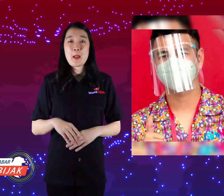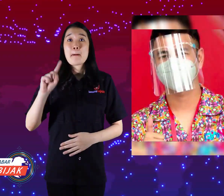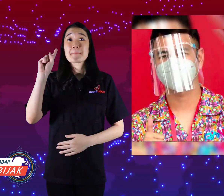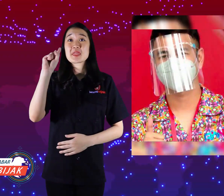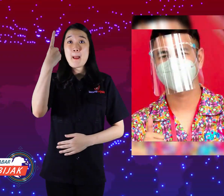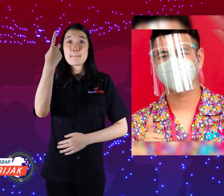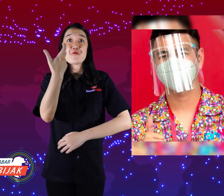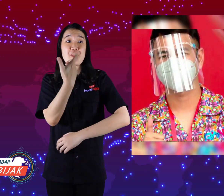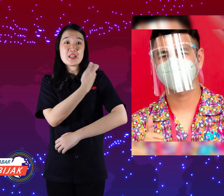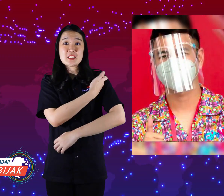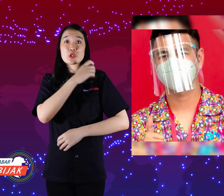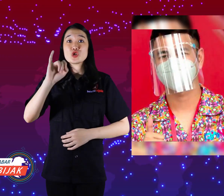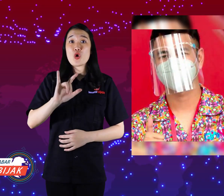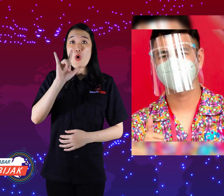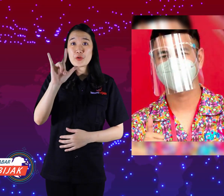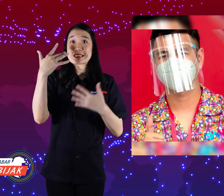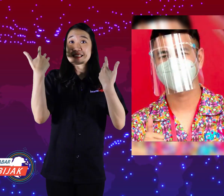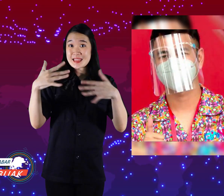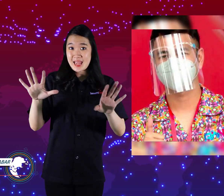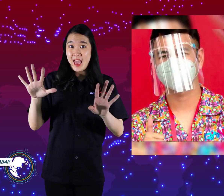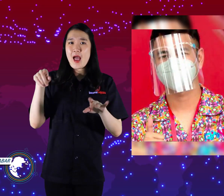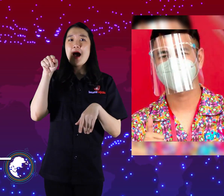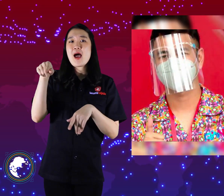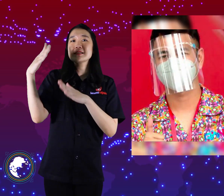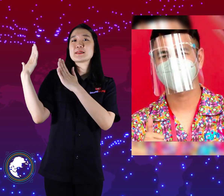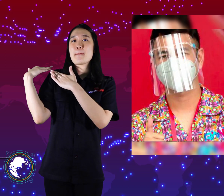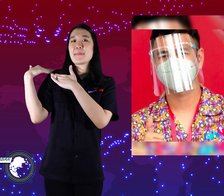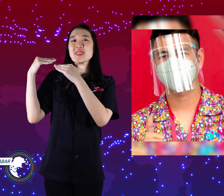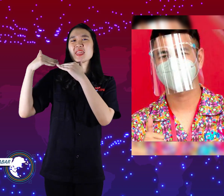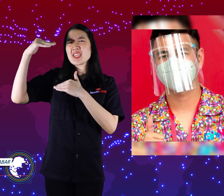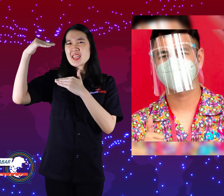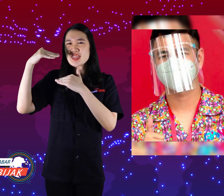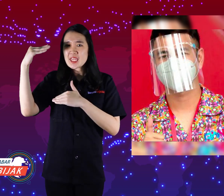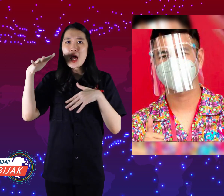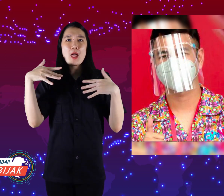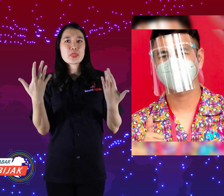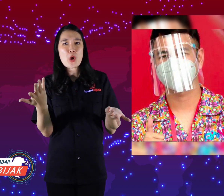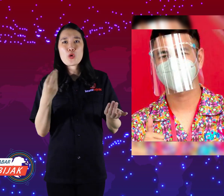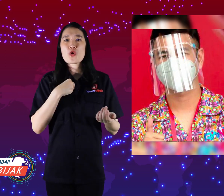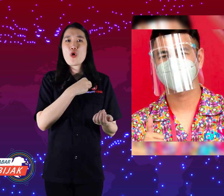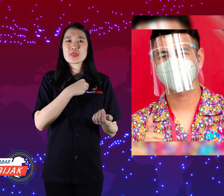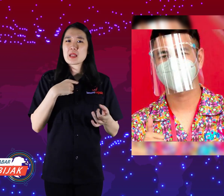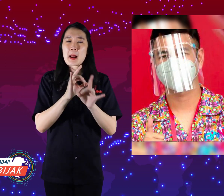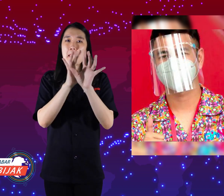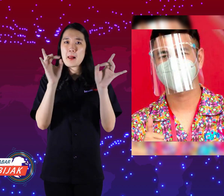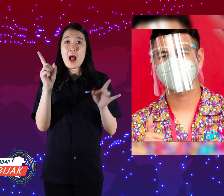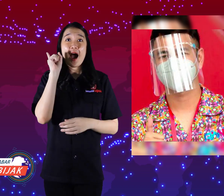Setelah Jokowi yang pertama, menyusul pejabat tinggi dan para nakes,